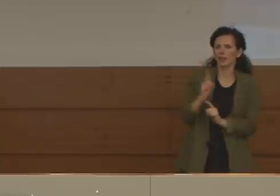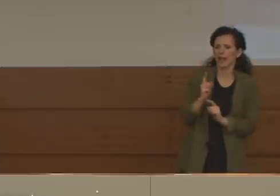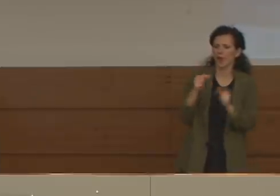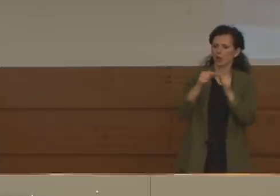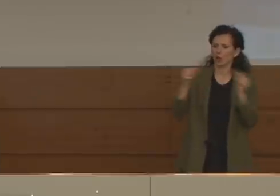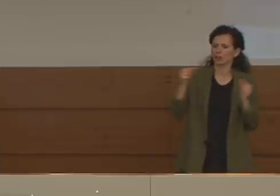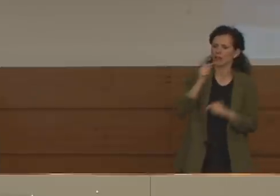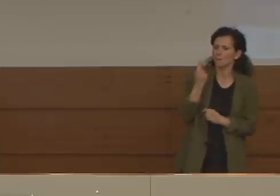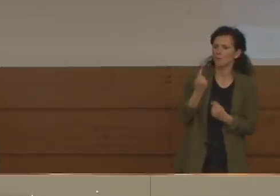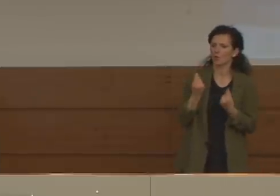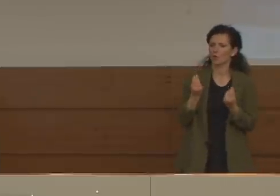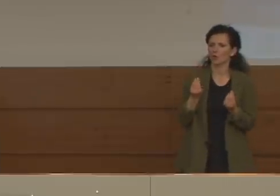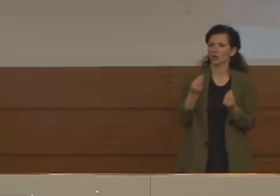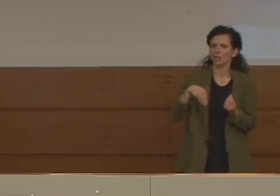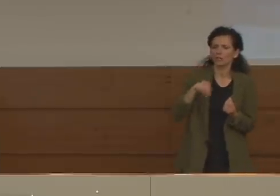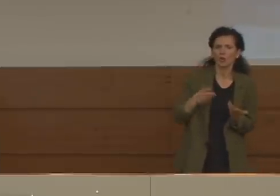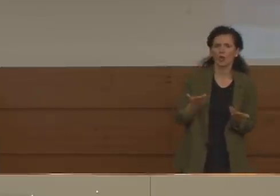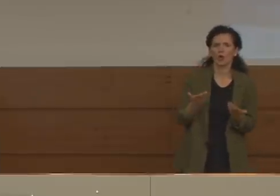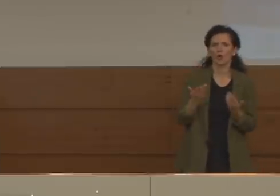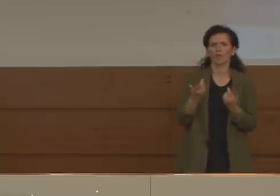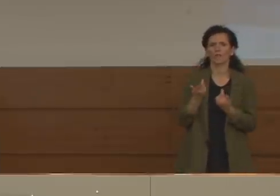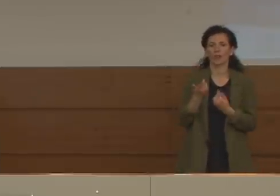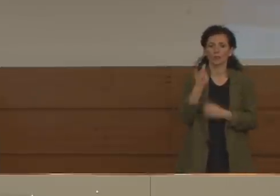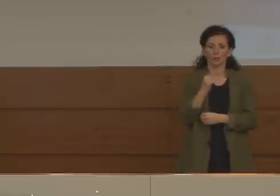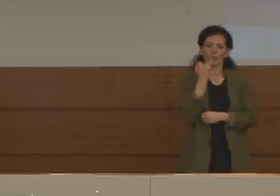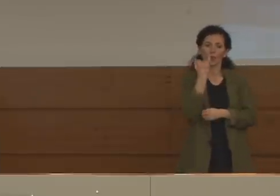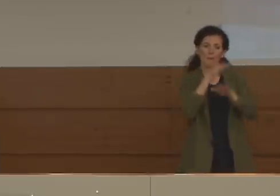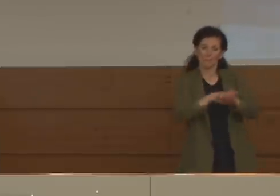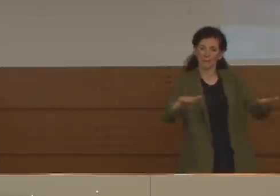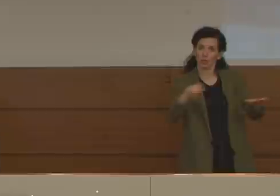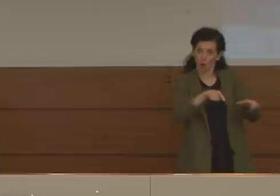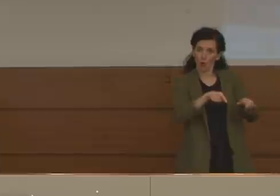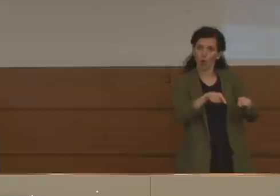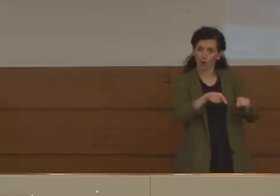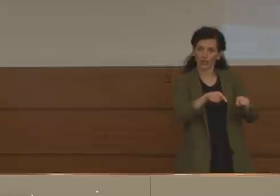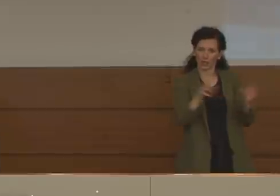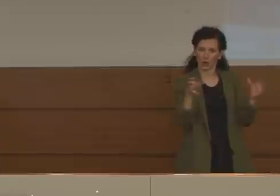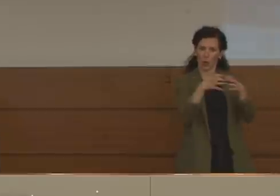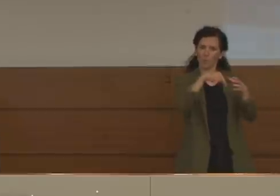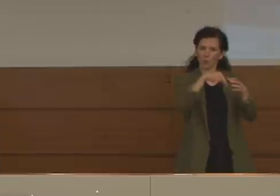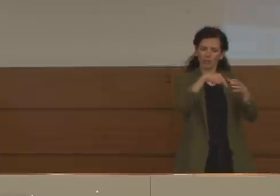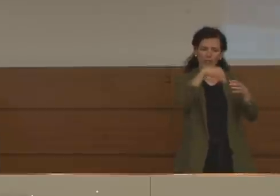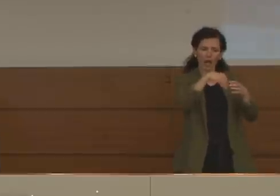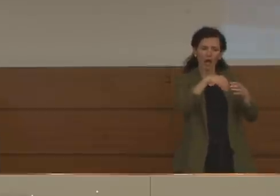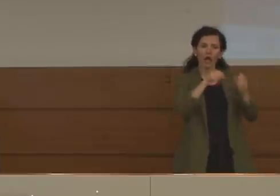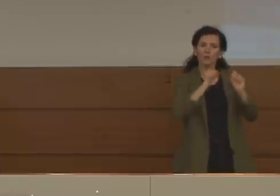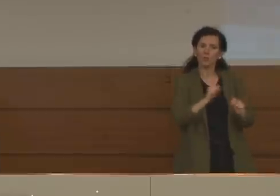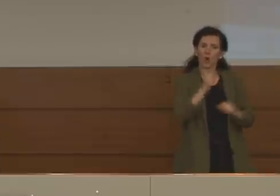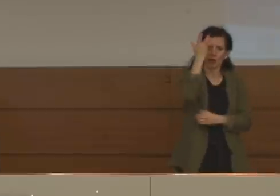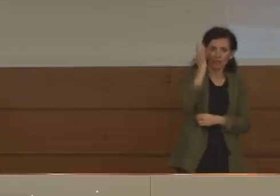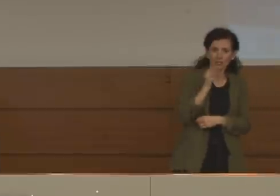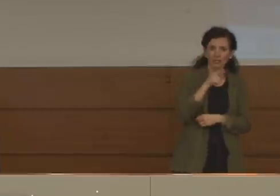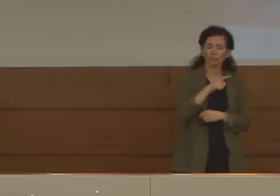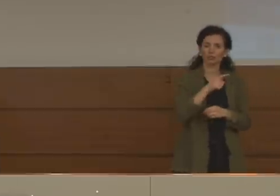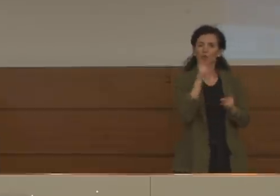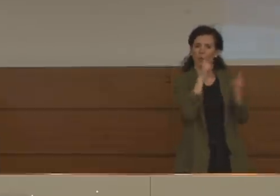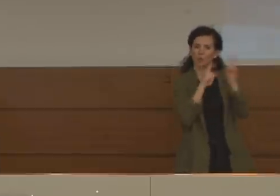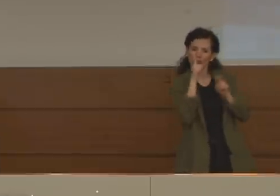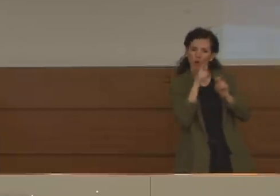poter verificare se questi minori sono in condizioni, diciamo, preoccupanti, latentemente preoccupanti.